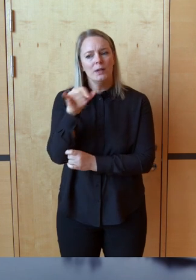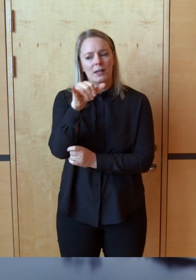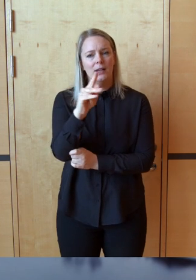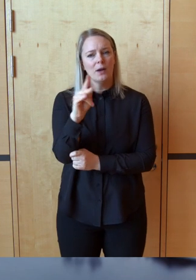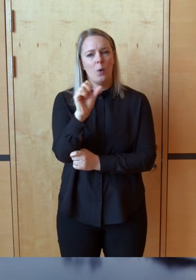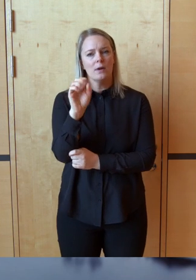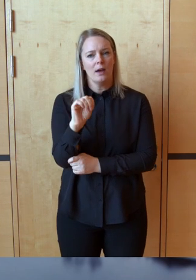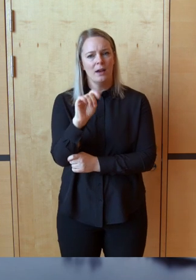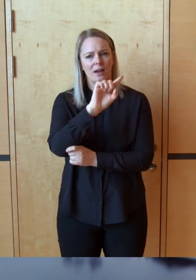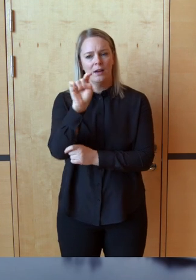Ansvar